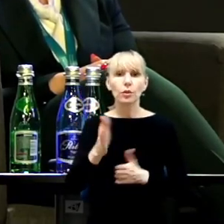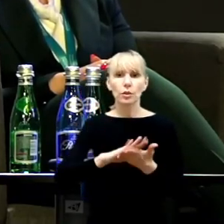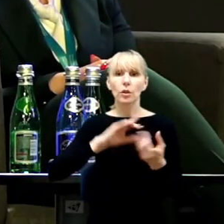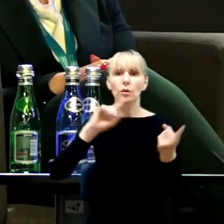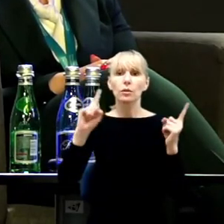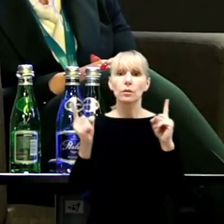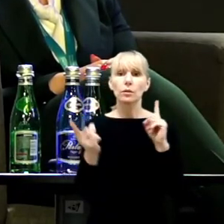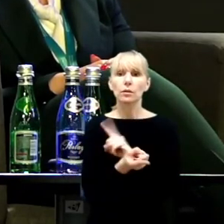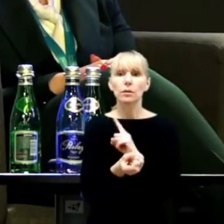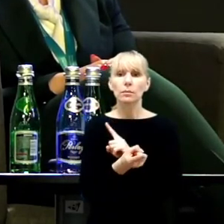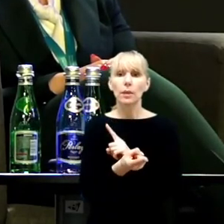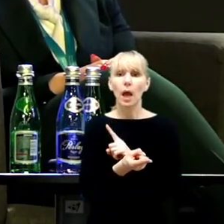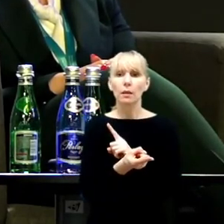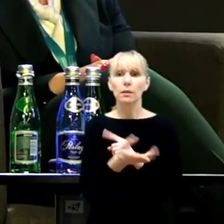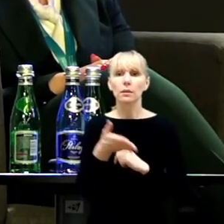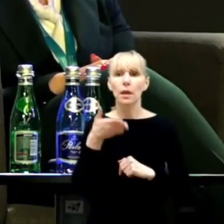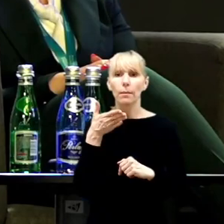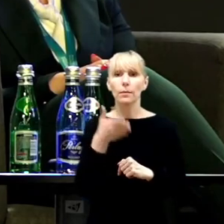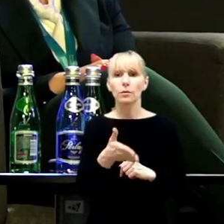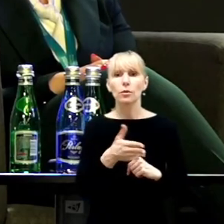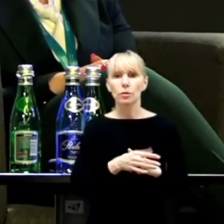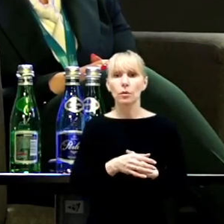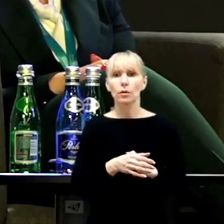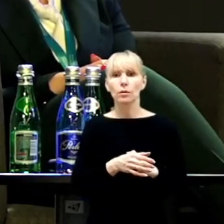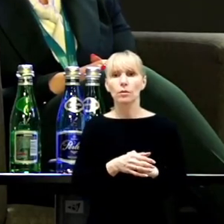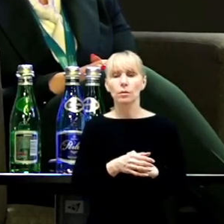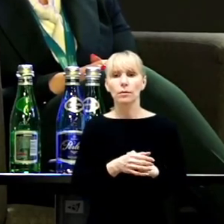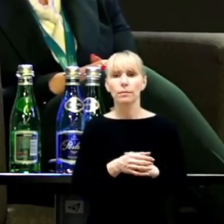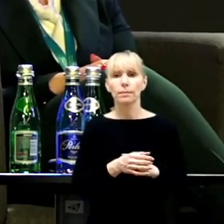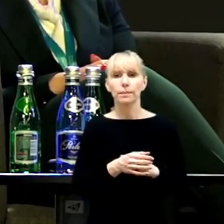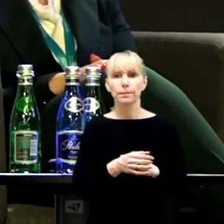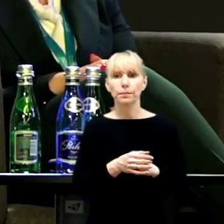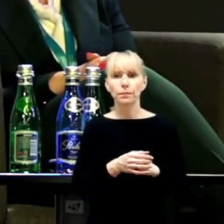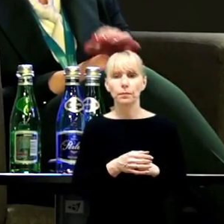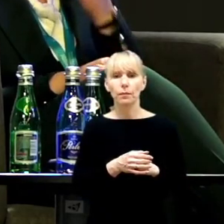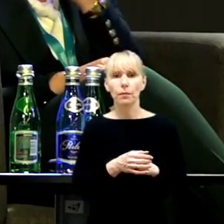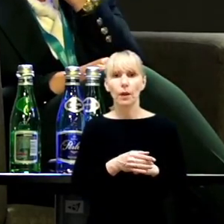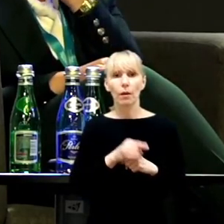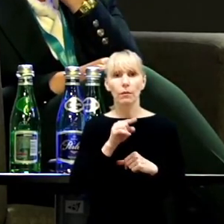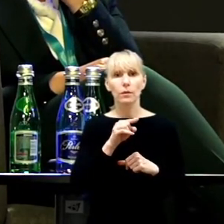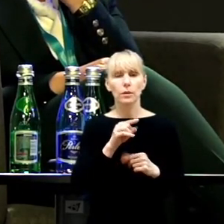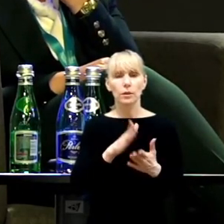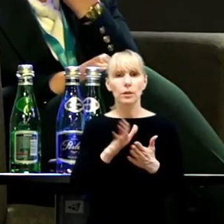czy wsparcia wspólnot mieszkaniowych. W takich miasteczkach jak nasze, trochę większych nawet,